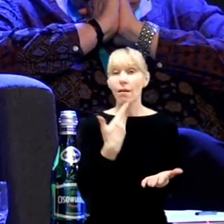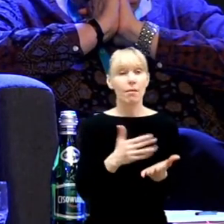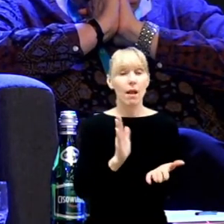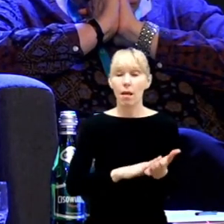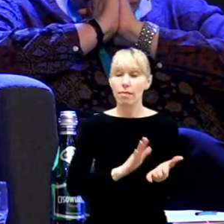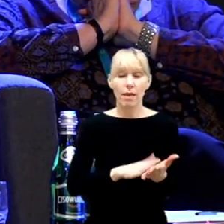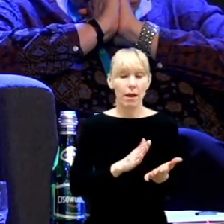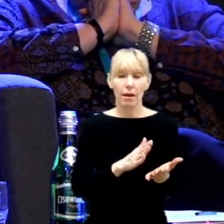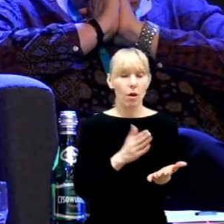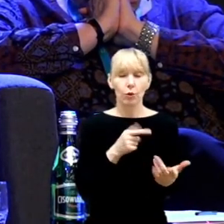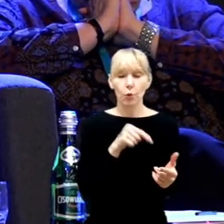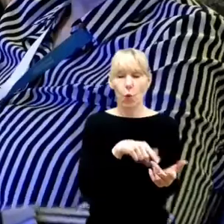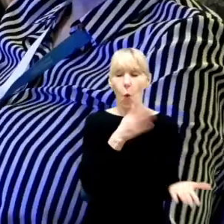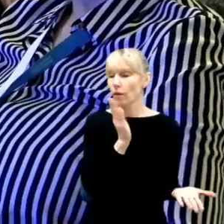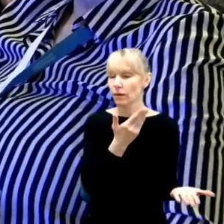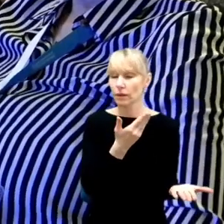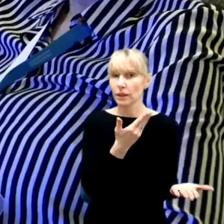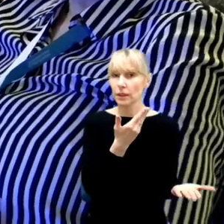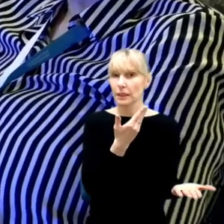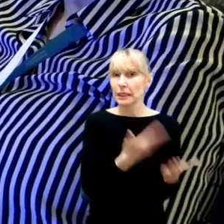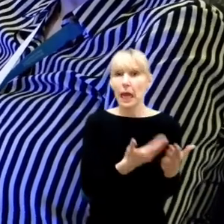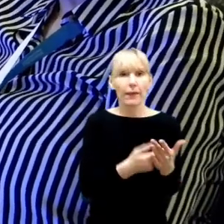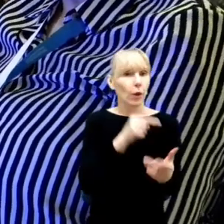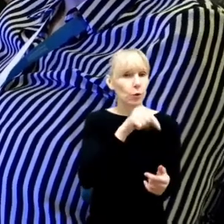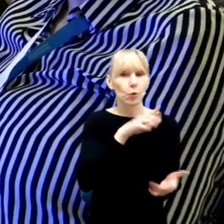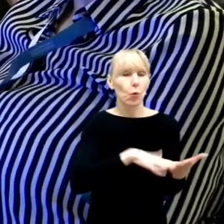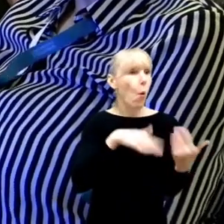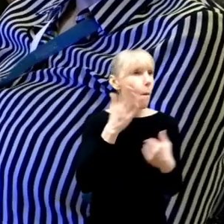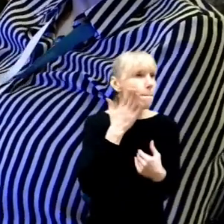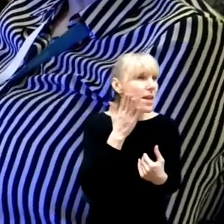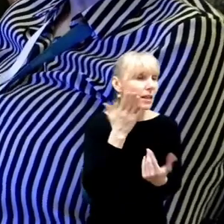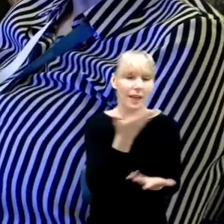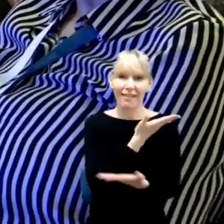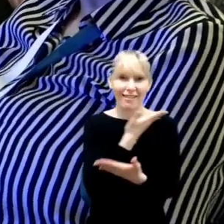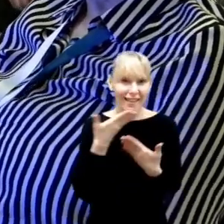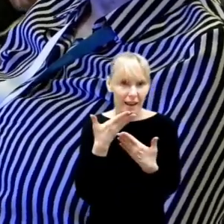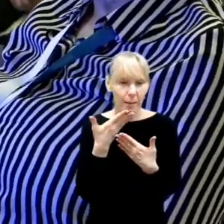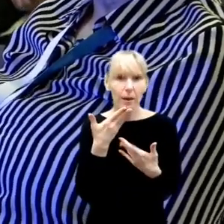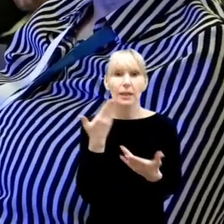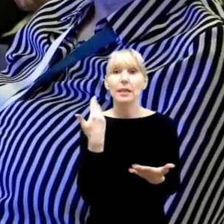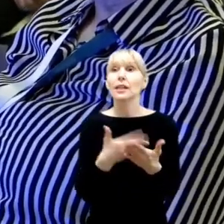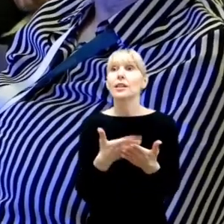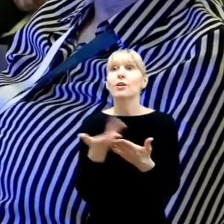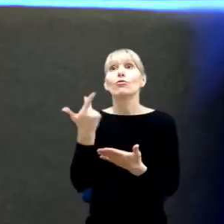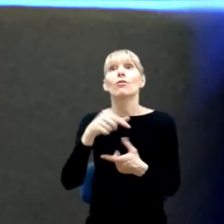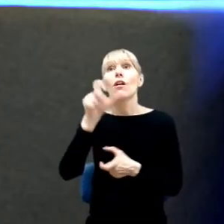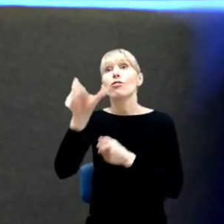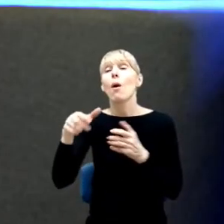Nie dlatego, że nie mają mieszkań. Dlatego, że migrańci z Ukrainy nie chcą mieszkać w małych miastach,